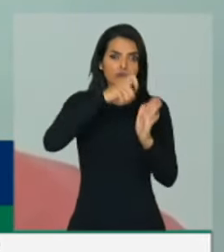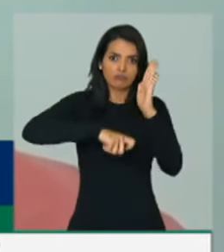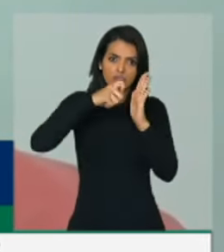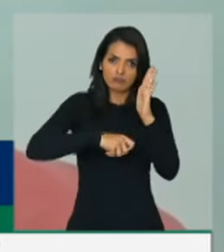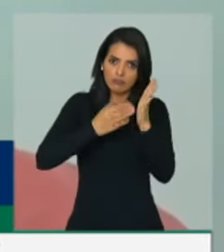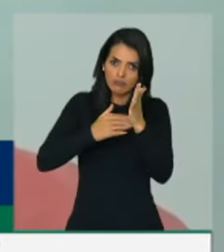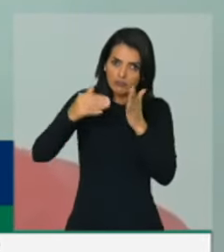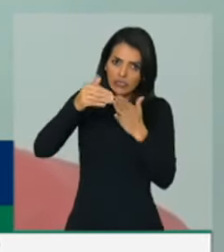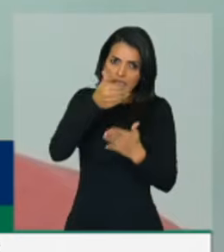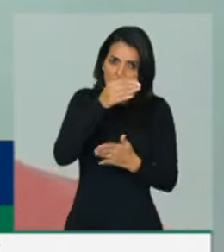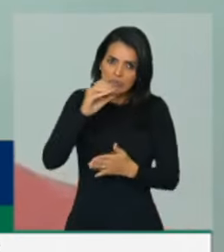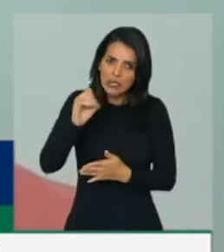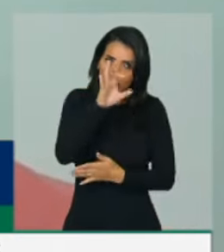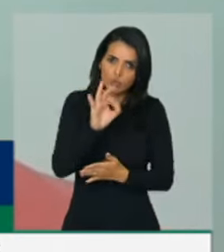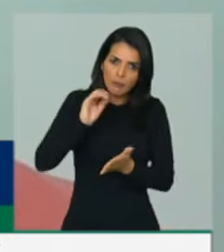QUISER RECEBER 5 MIL, O OUTRO 3 MIL, O OUTRO SÓ MIL, NÓS